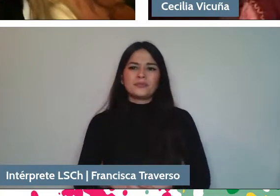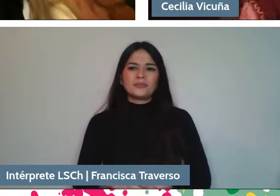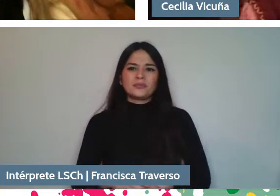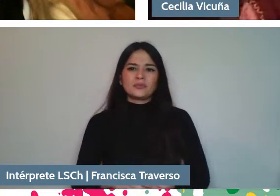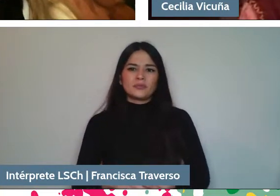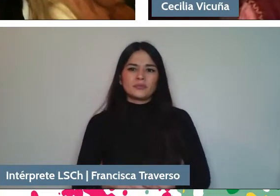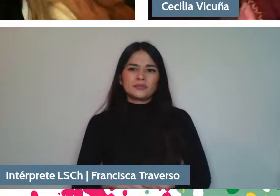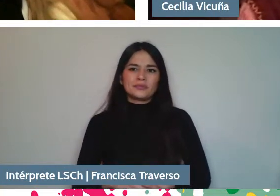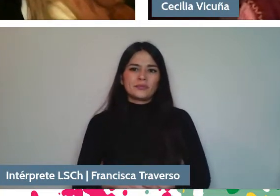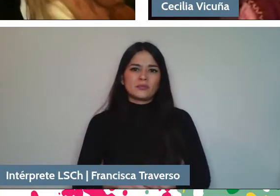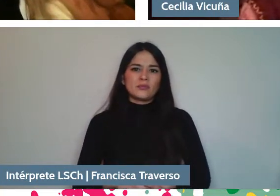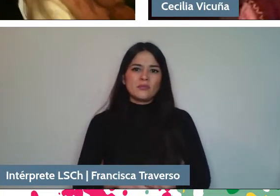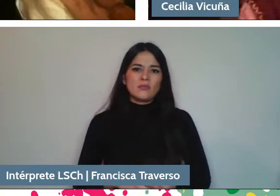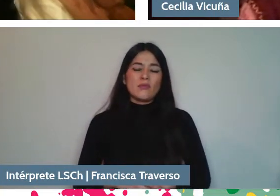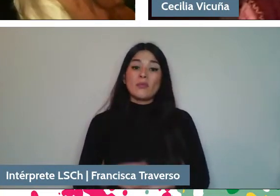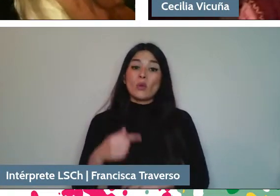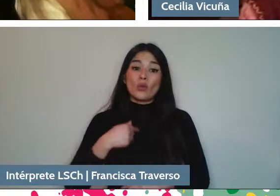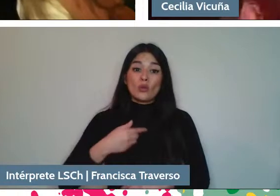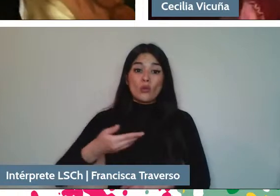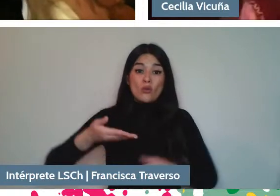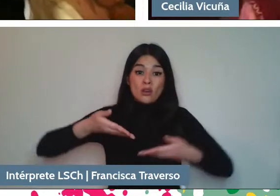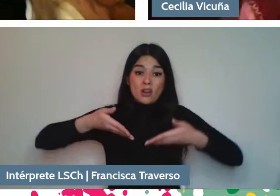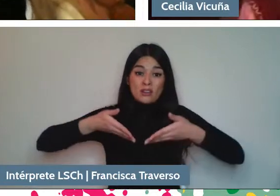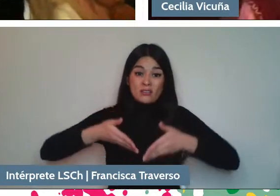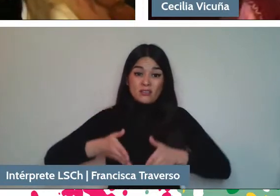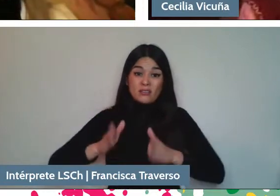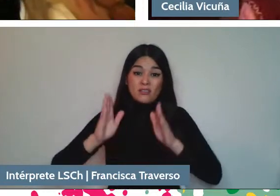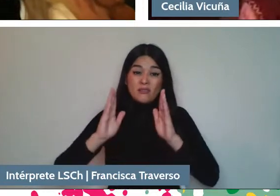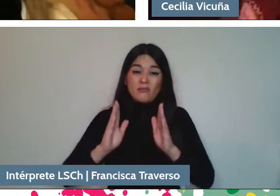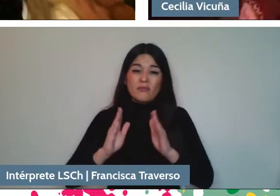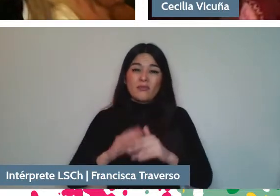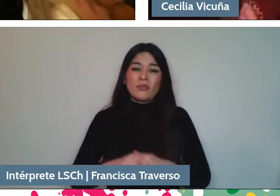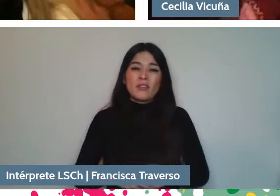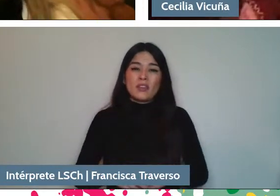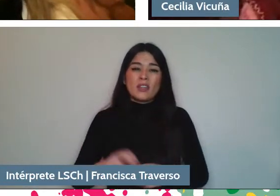En la época que yo nací, que fue poco después de la Segunda Guerra Mundial,